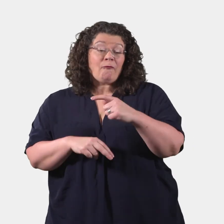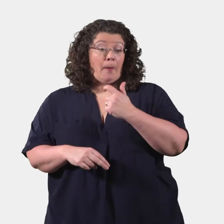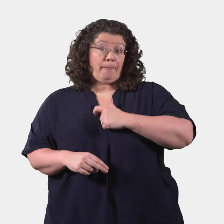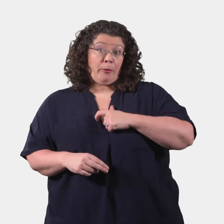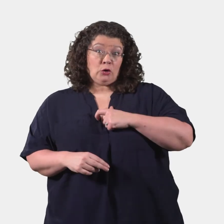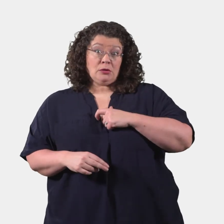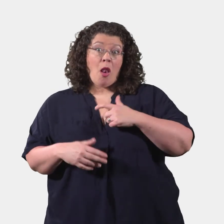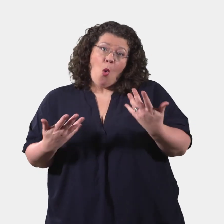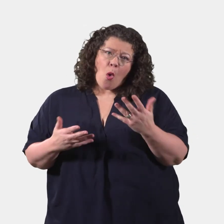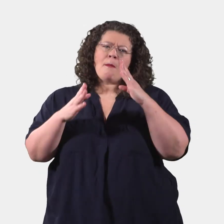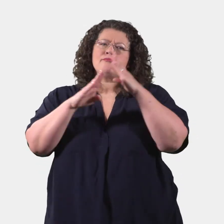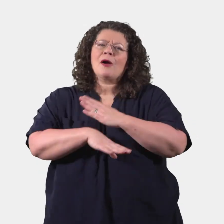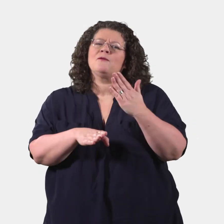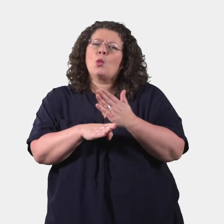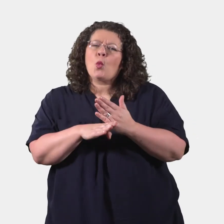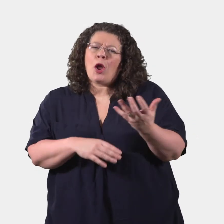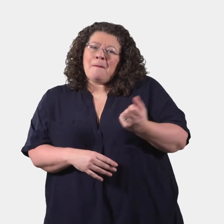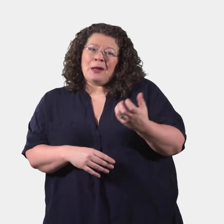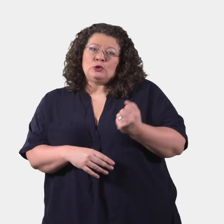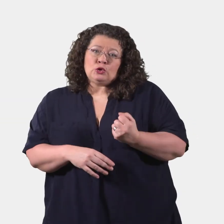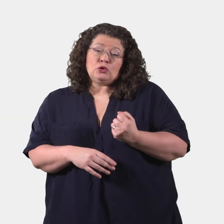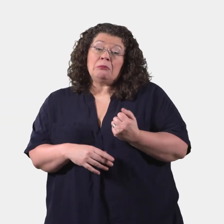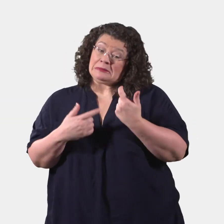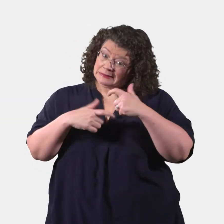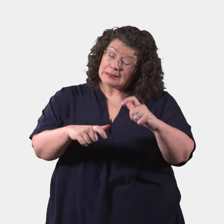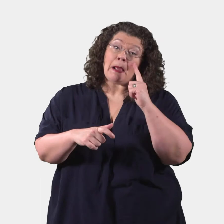neu bensiwn personol gallwch chi gael Lwfans Gofalwyr o hyd.